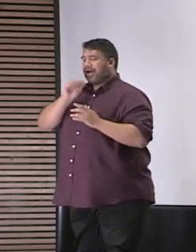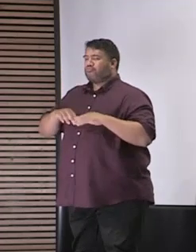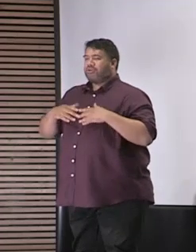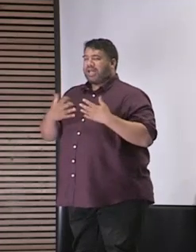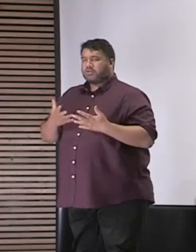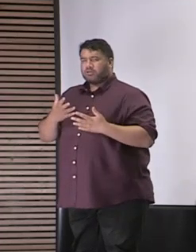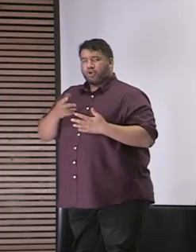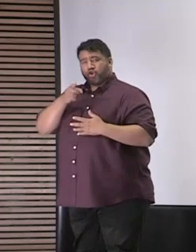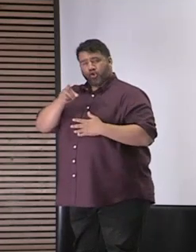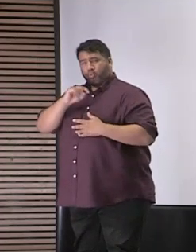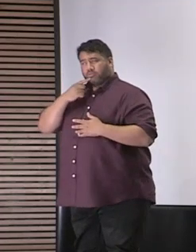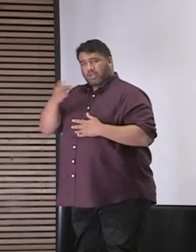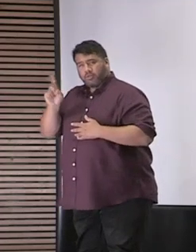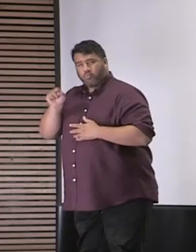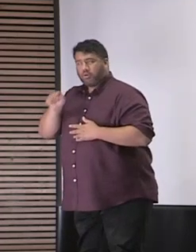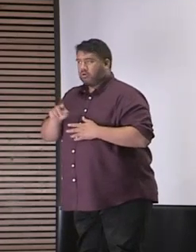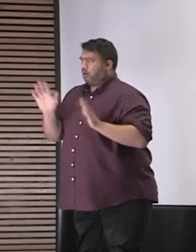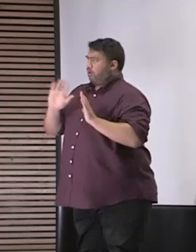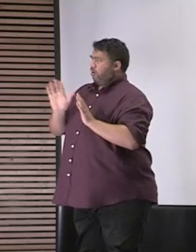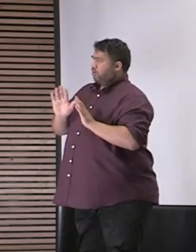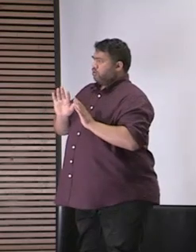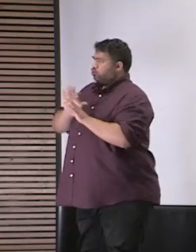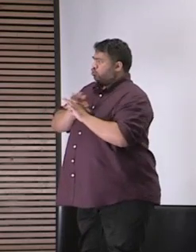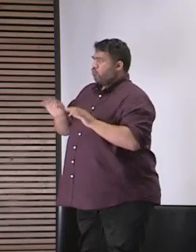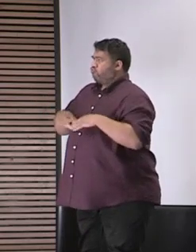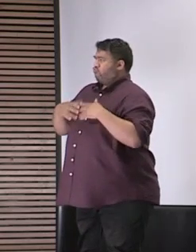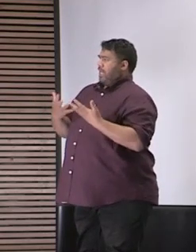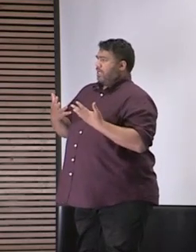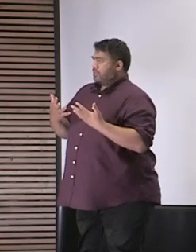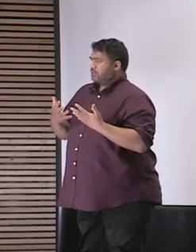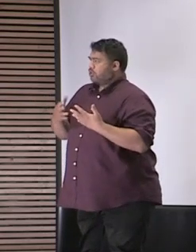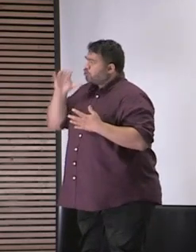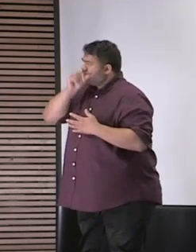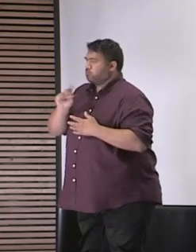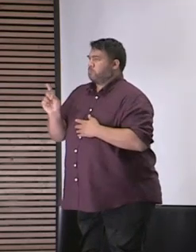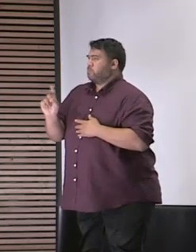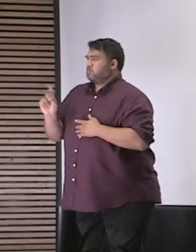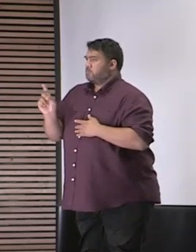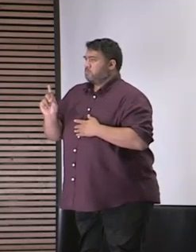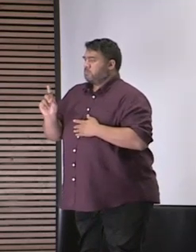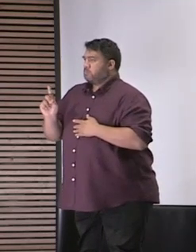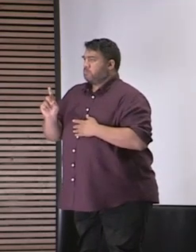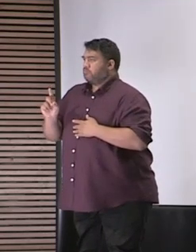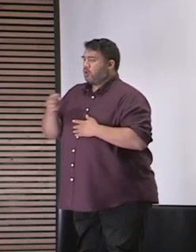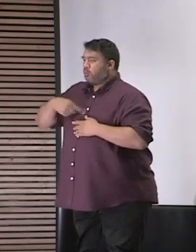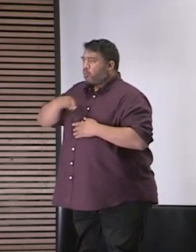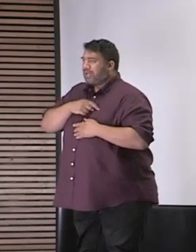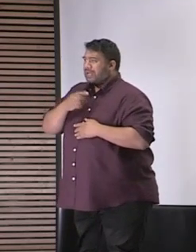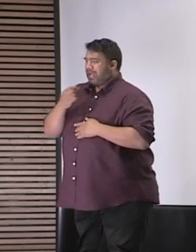tienes que decirle a los kiwis que podrían pensar en relajar